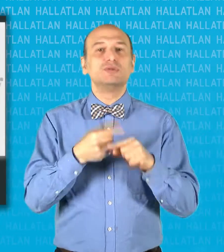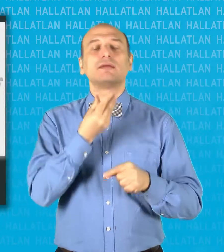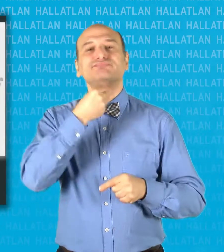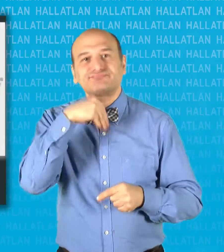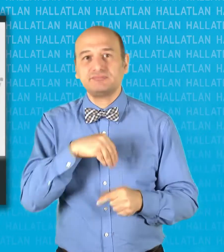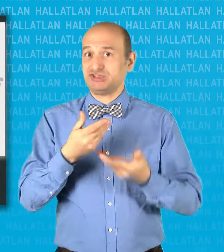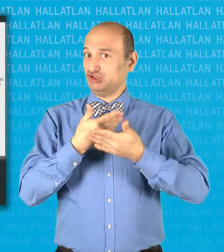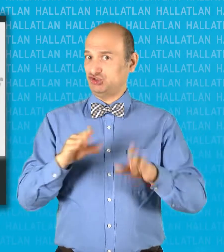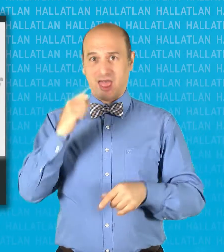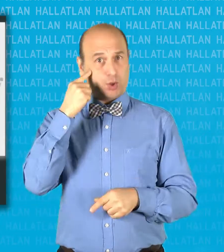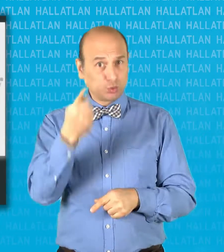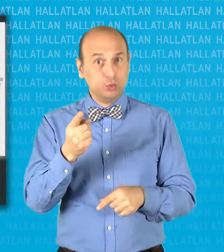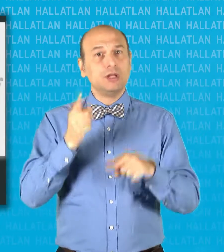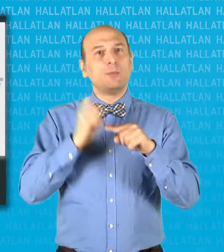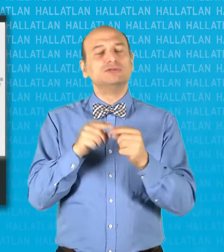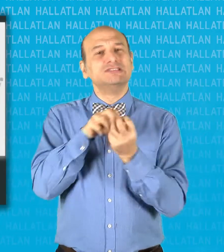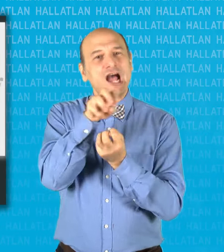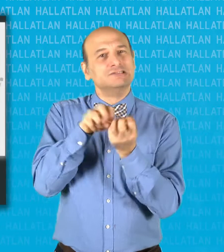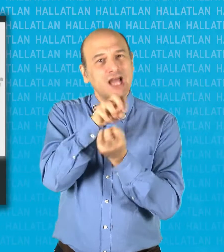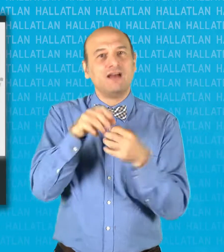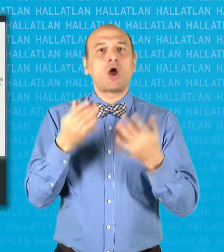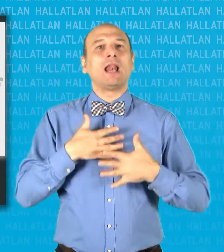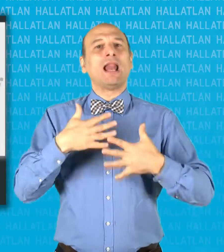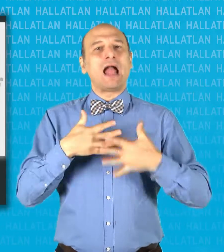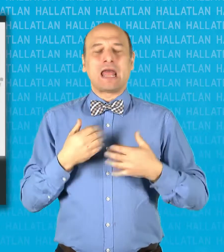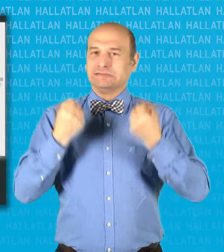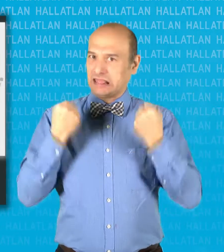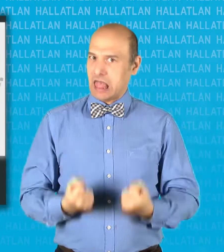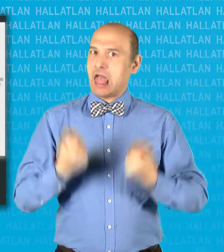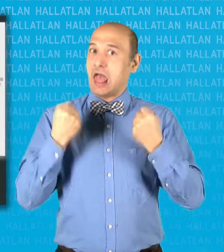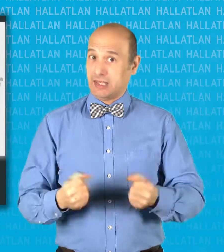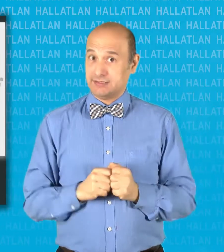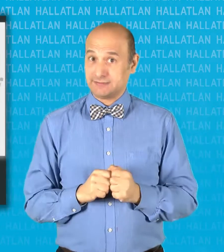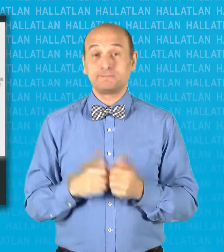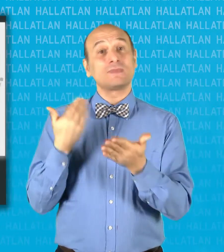még a nyelés is nehézségeket okoz neki, és rágni, sőt lélegezni is alig tud.